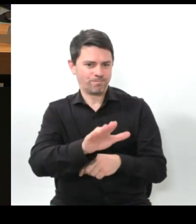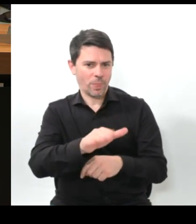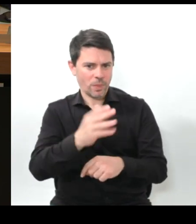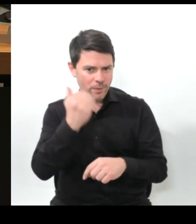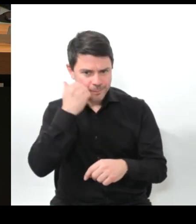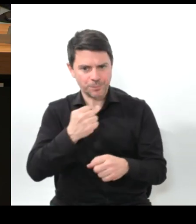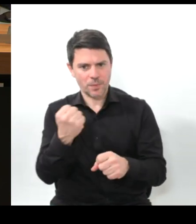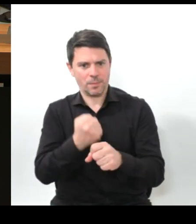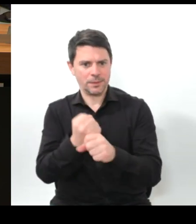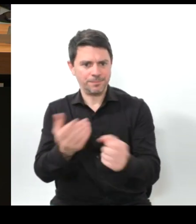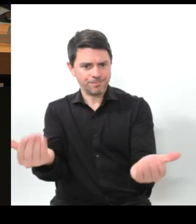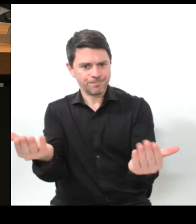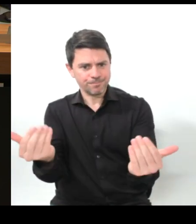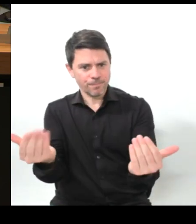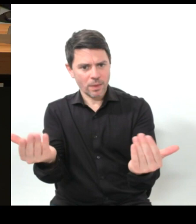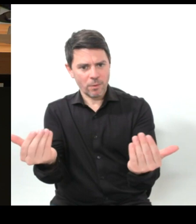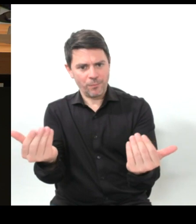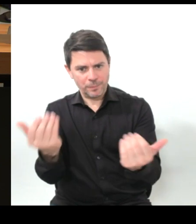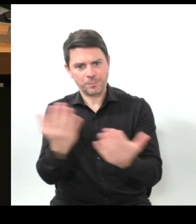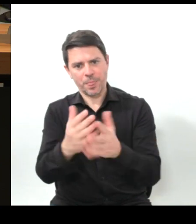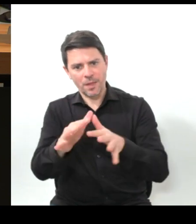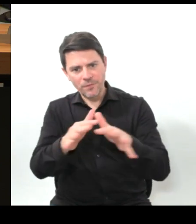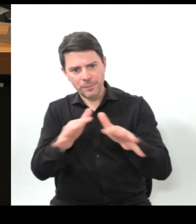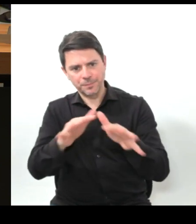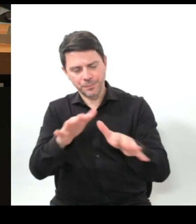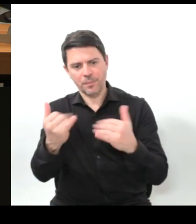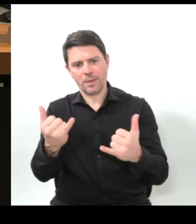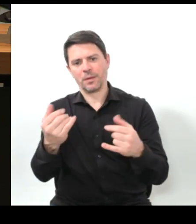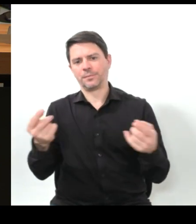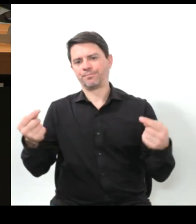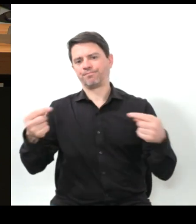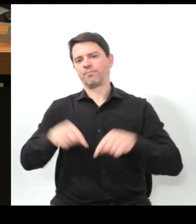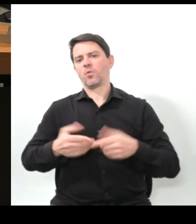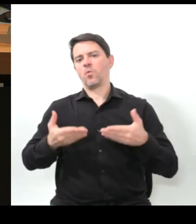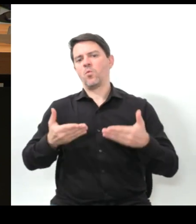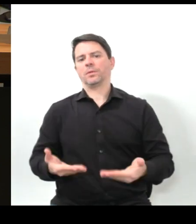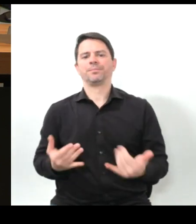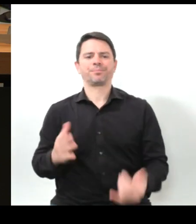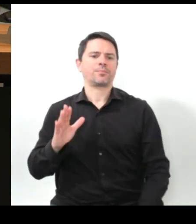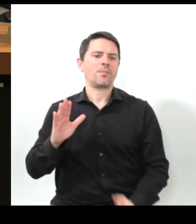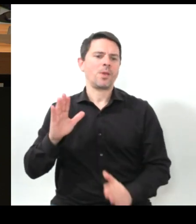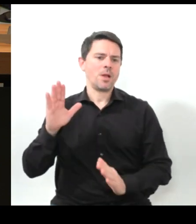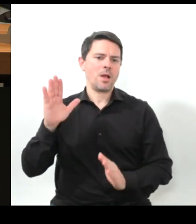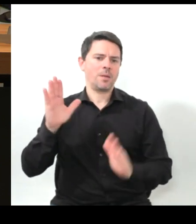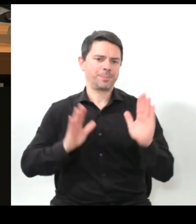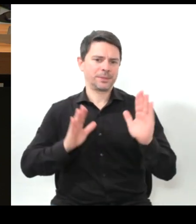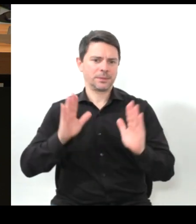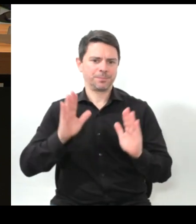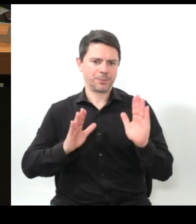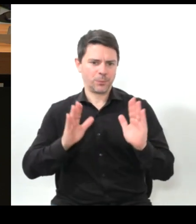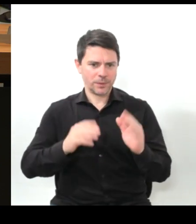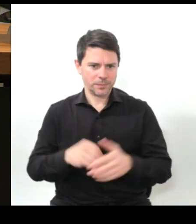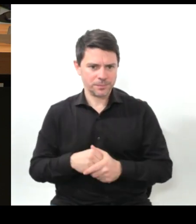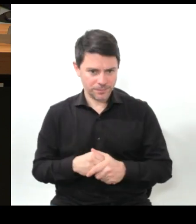angefangen hatte zu arbeiten oder im Gegenteil gar keine rückwirkende Schulgeldfreiheit haben wollte. Das ist kein gutes Regieren, meine Damen